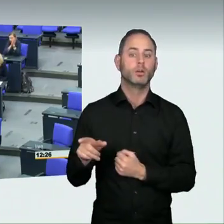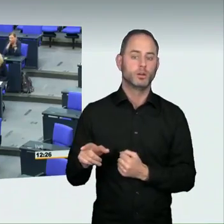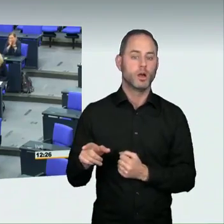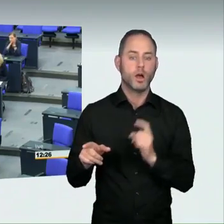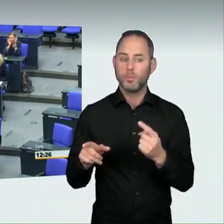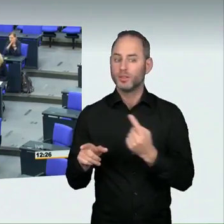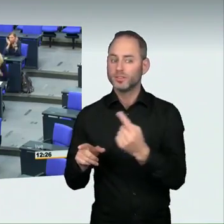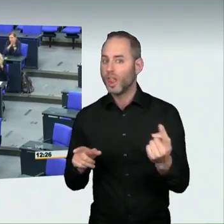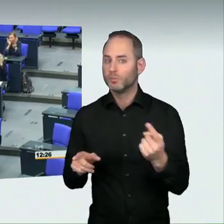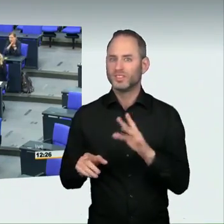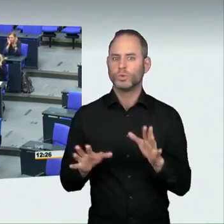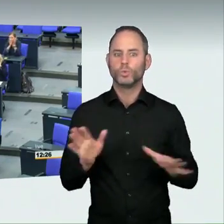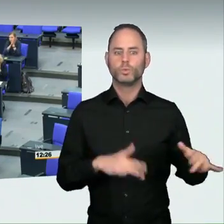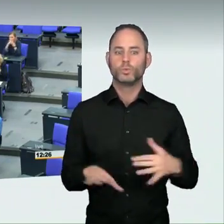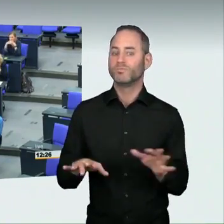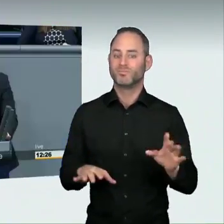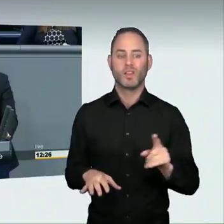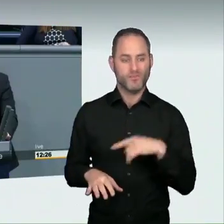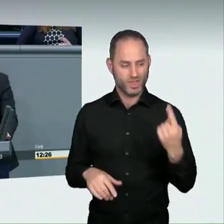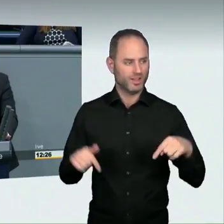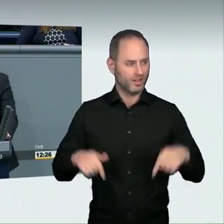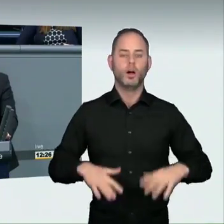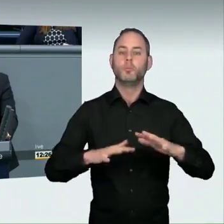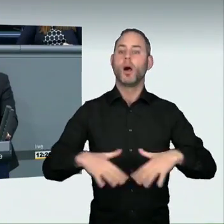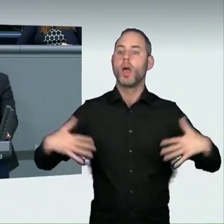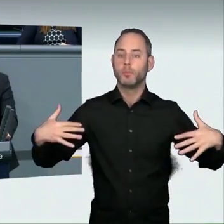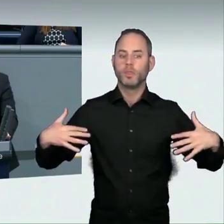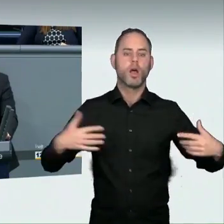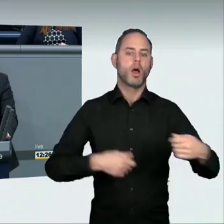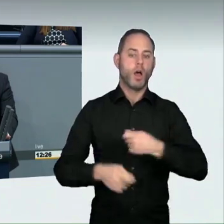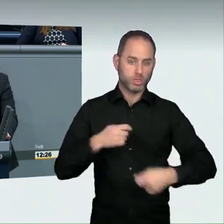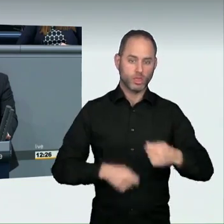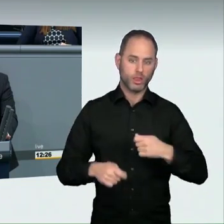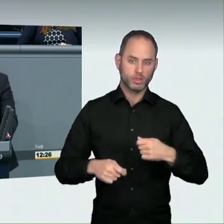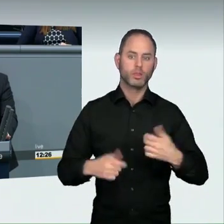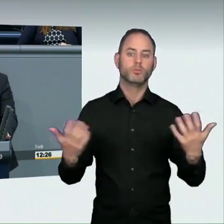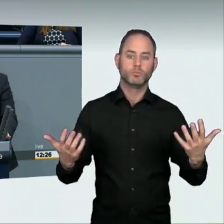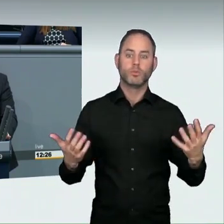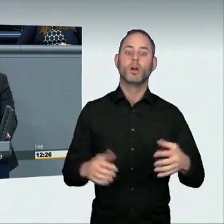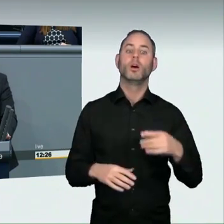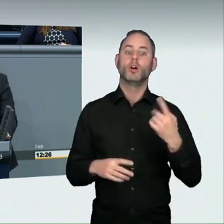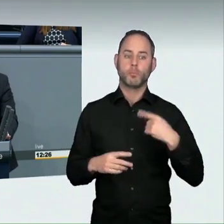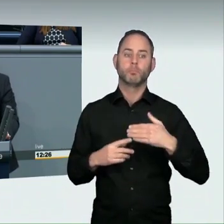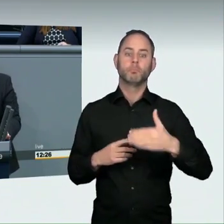Wenn man heutzutage in Stuttgart mit durchschnittlich 75 anderen Menschen in der Schlange steht, um sich um eine Wohnung zu bewerben,